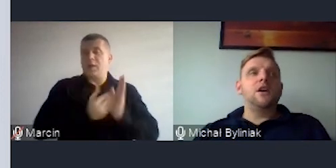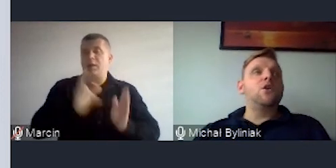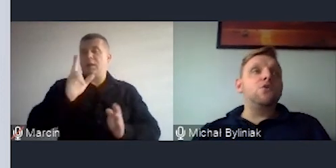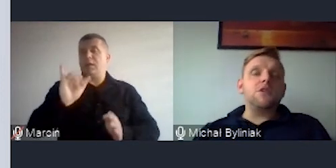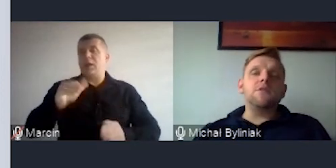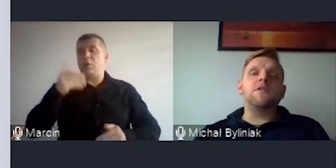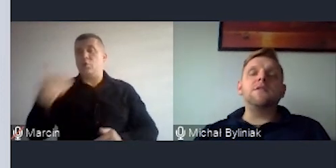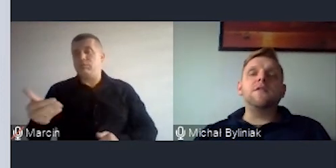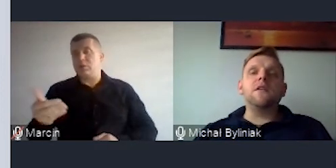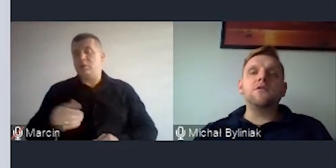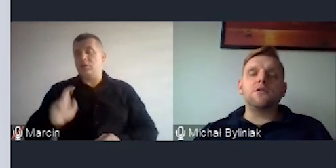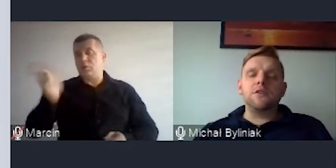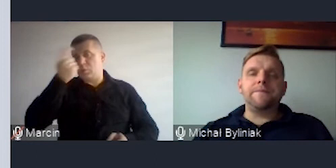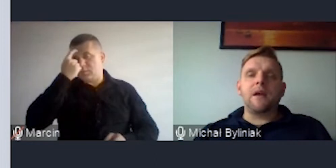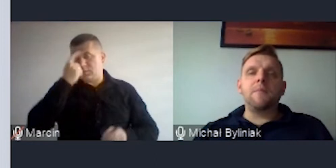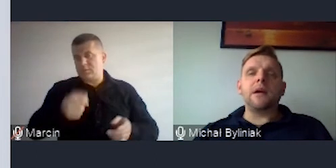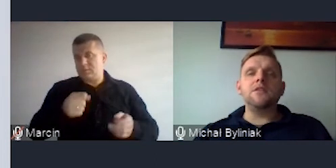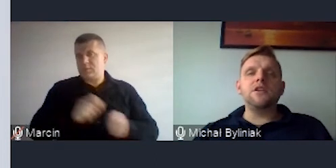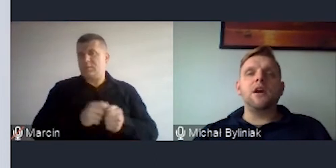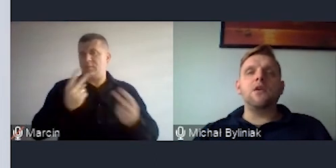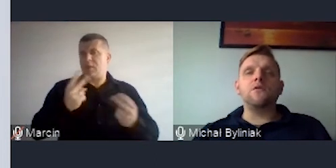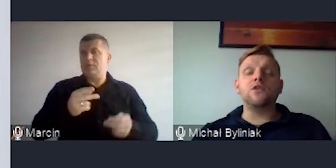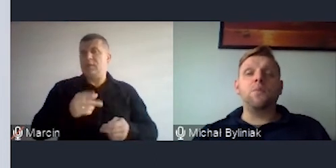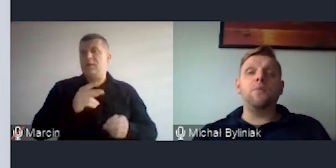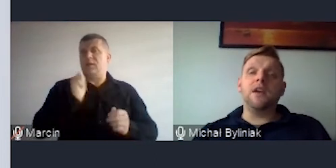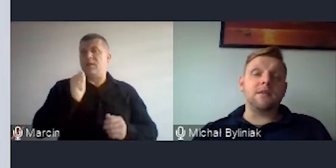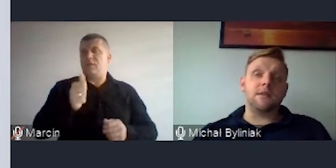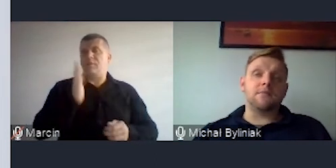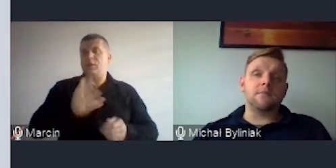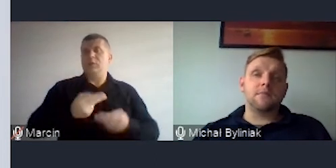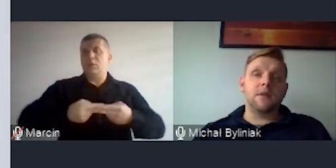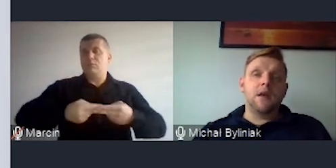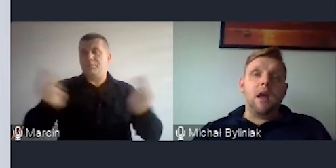Kluczem do kwalifikowalności będzie również publikacja.